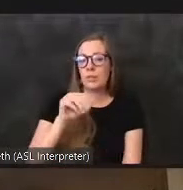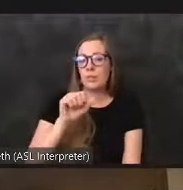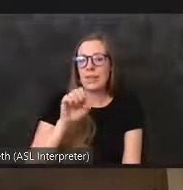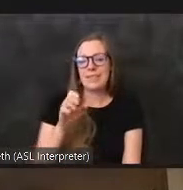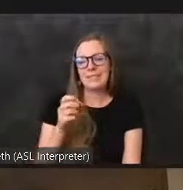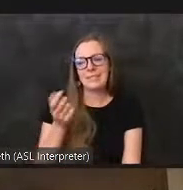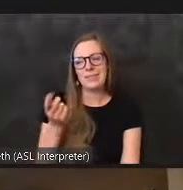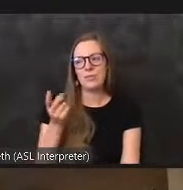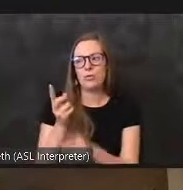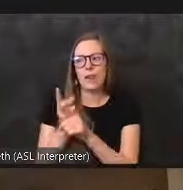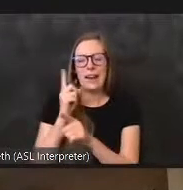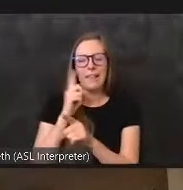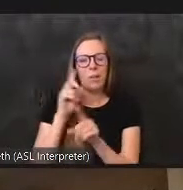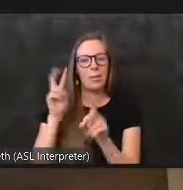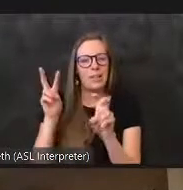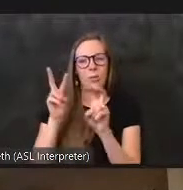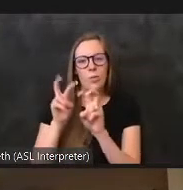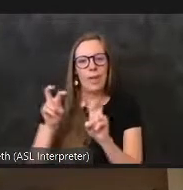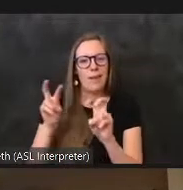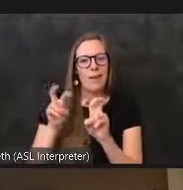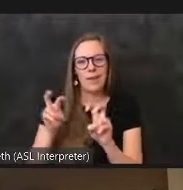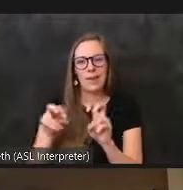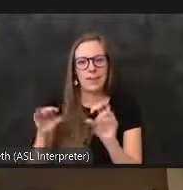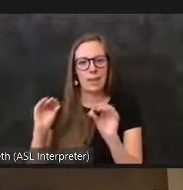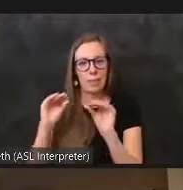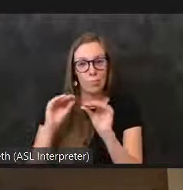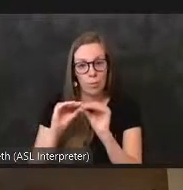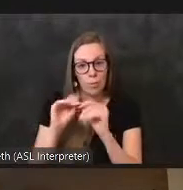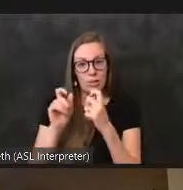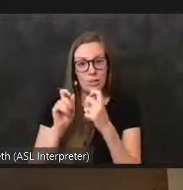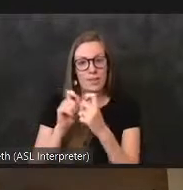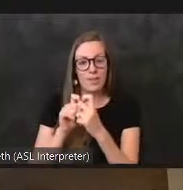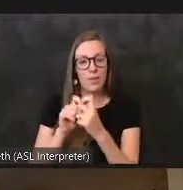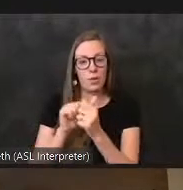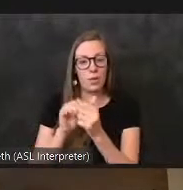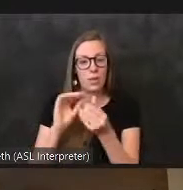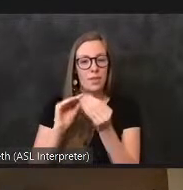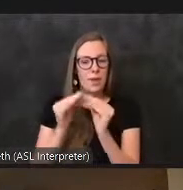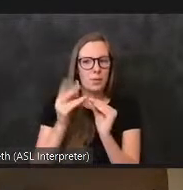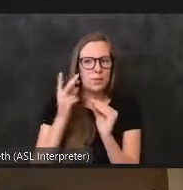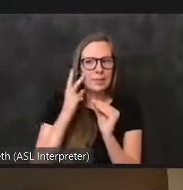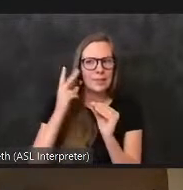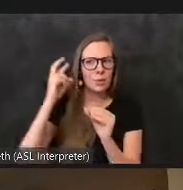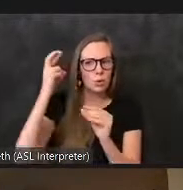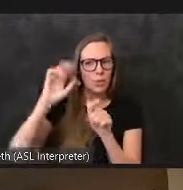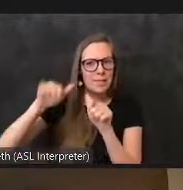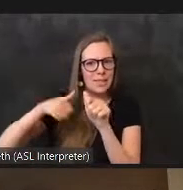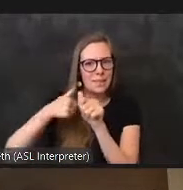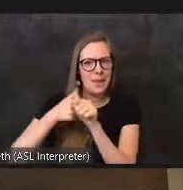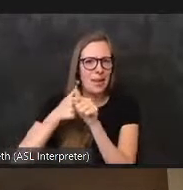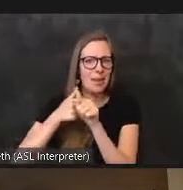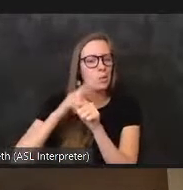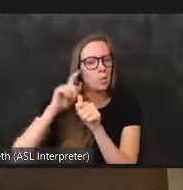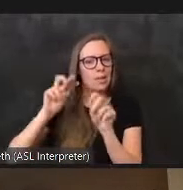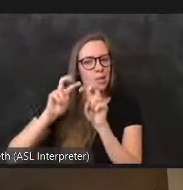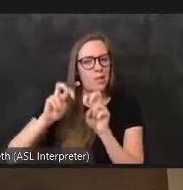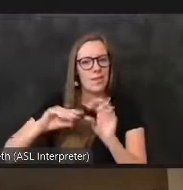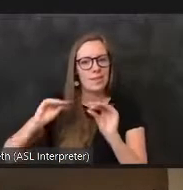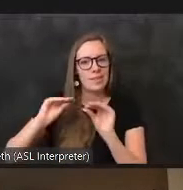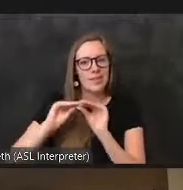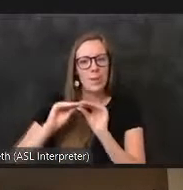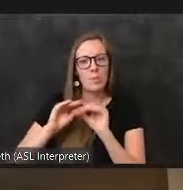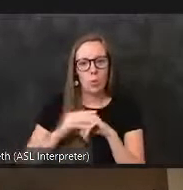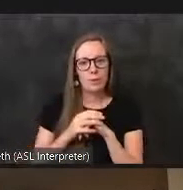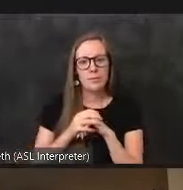poco más de una más profunda investigación de los datos y cuáles fueron las razones